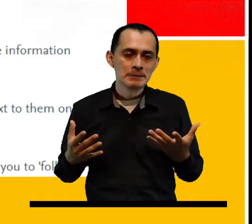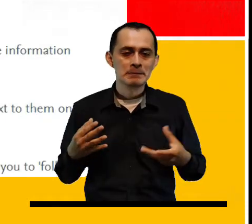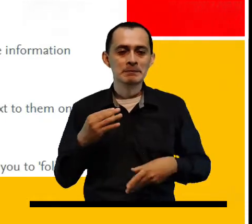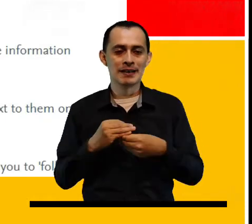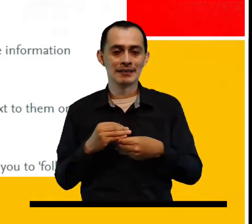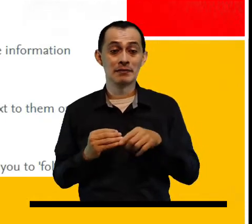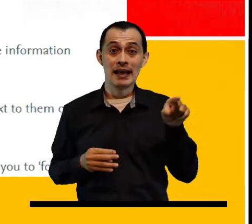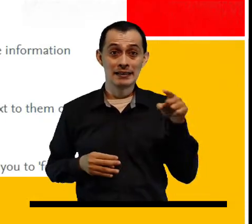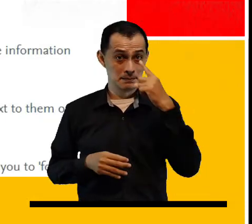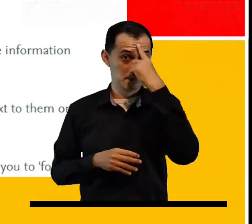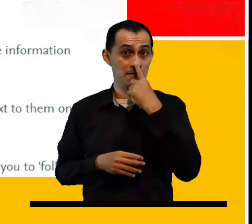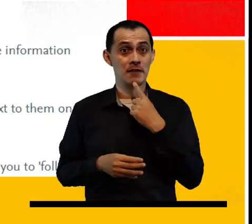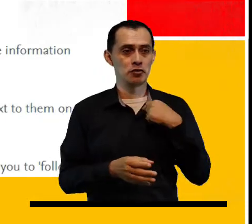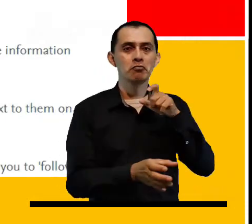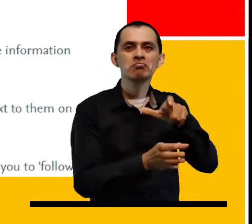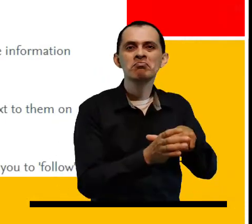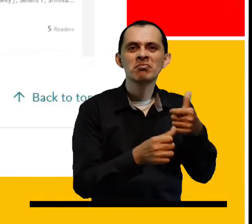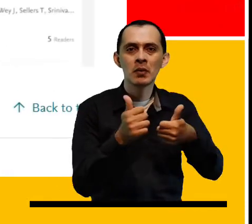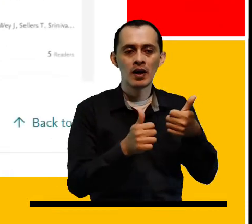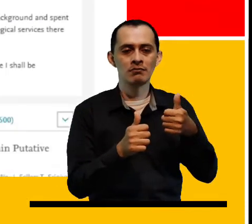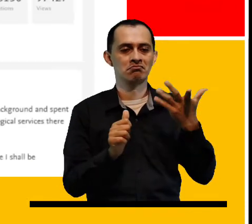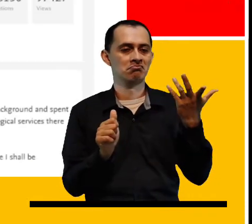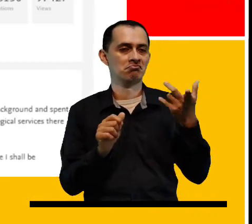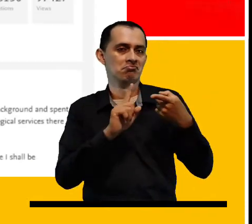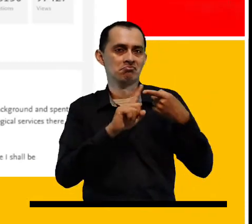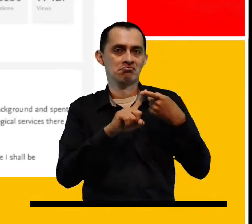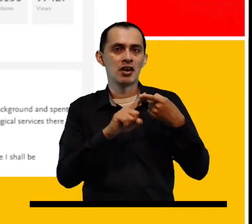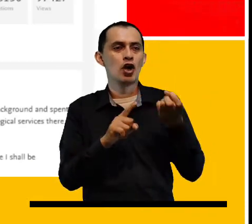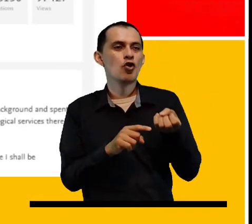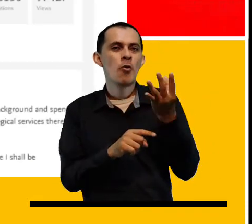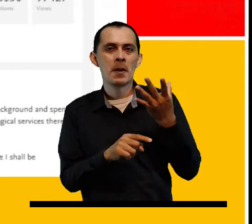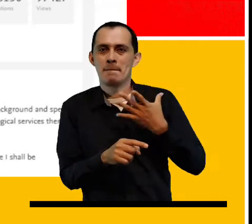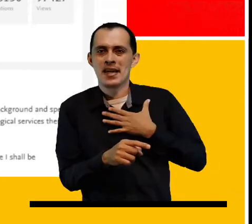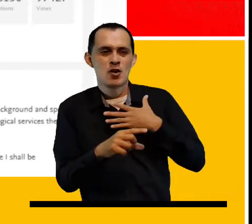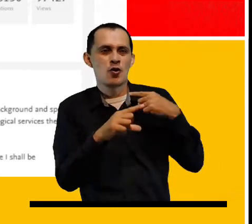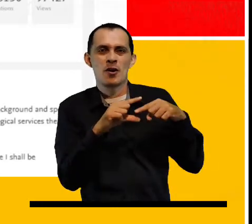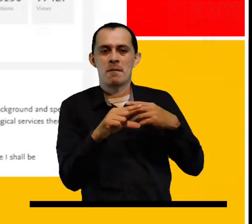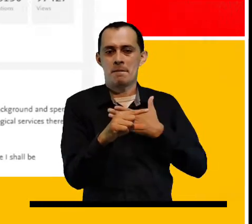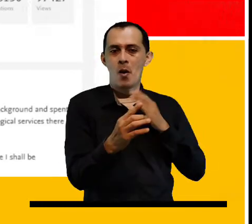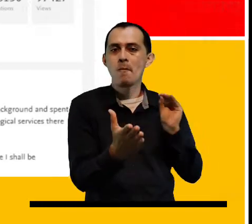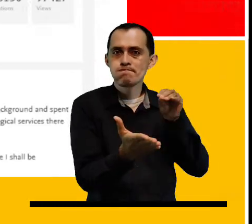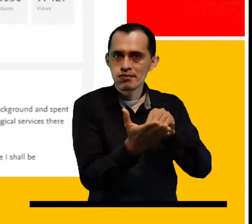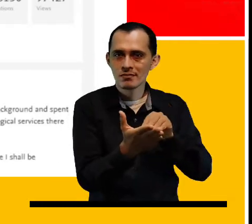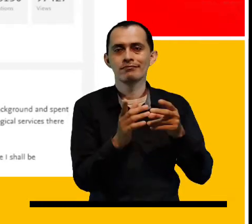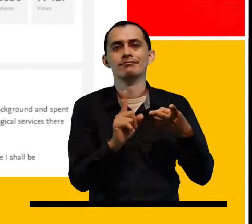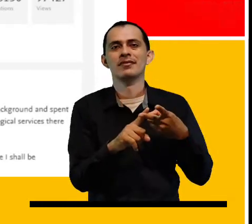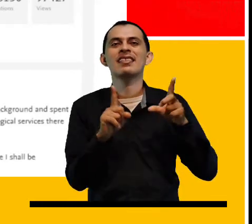información de contacto, también tienen opciones de navegación, por ejemplo se pueden configurar